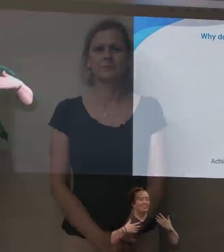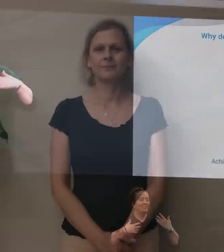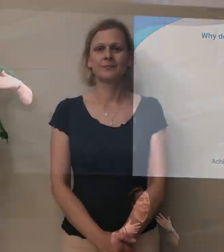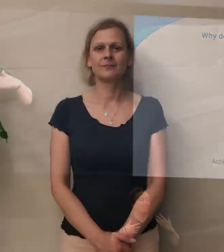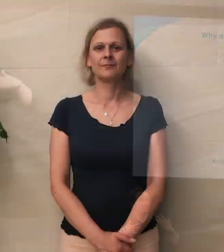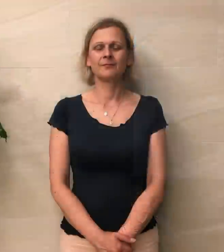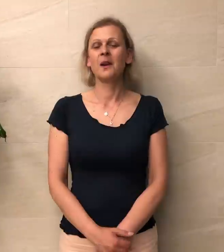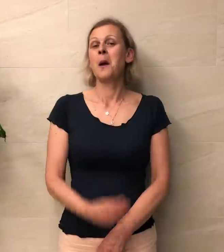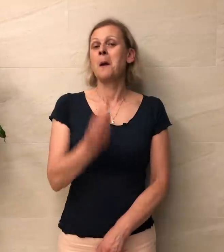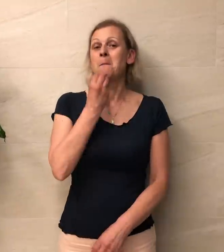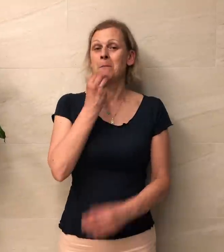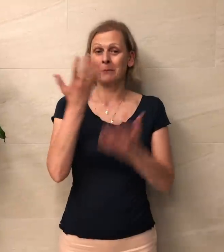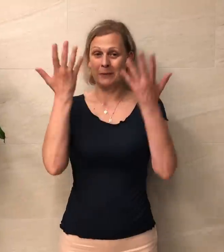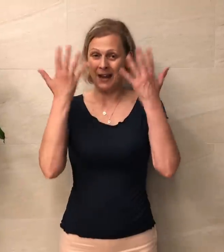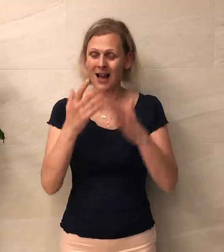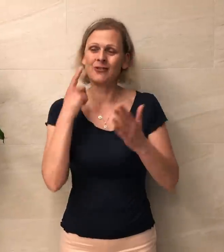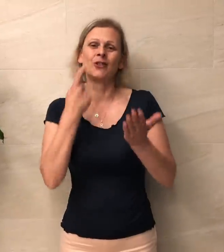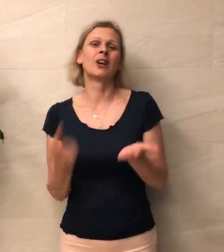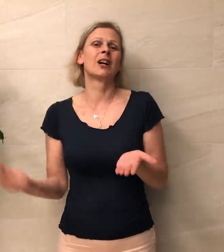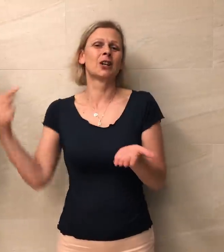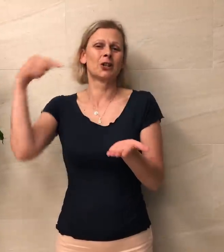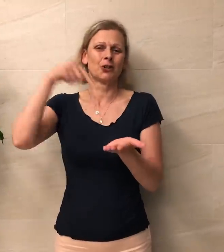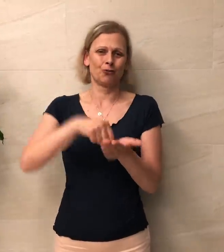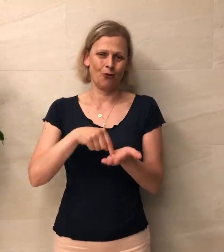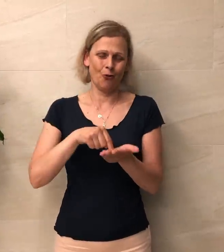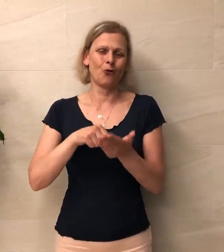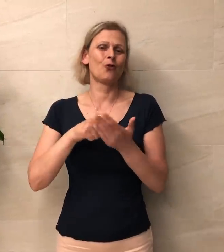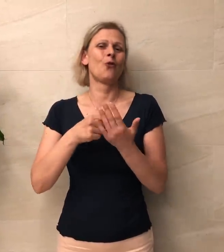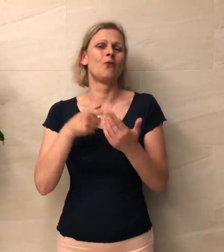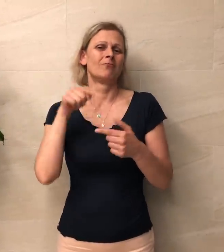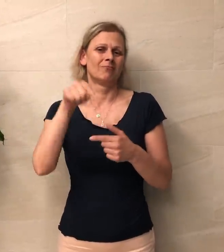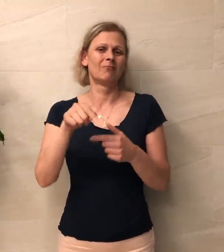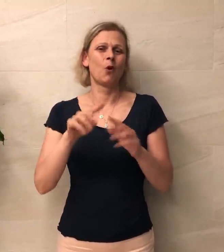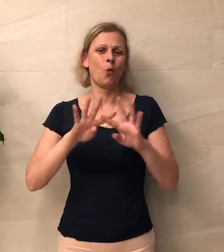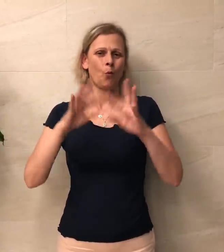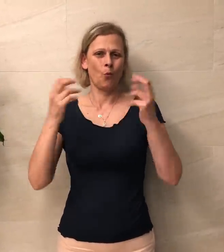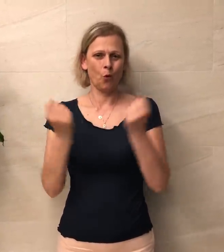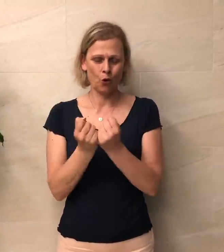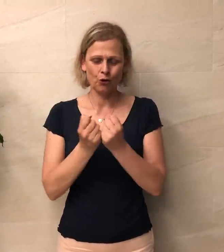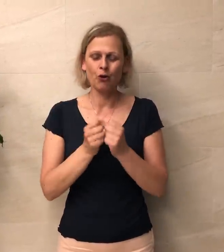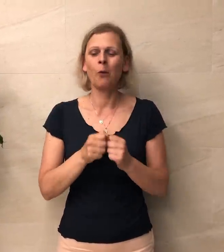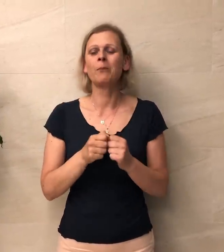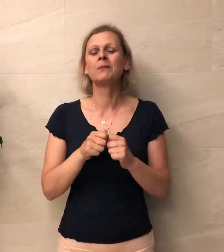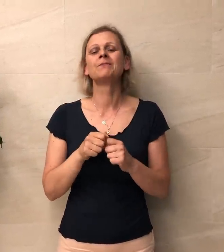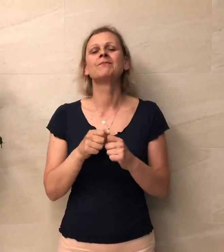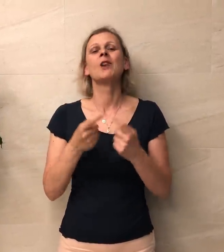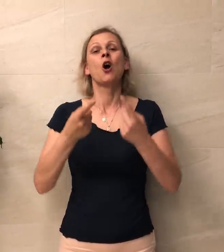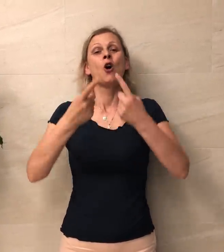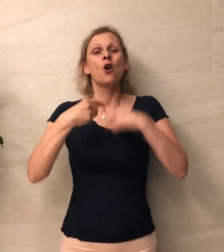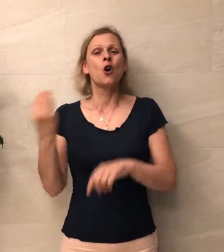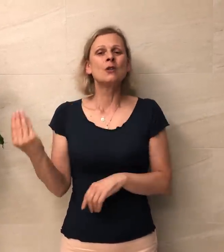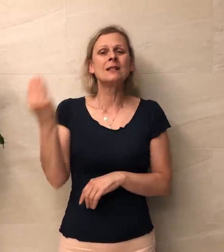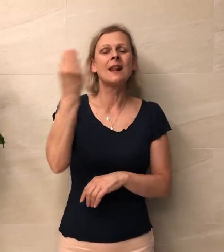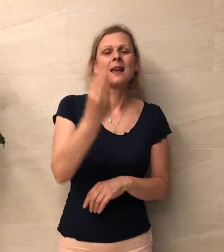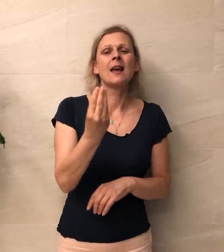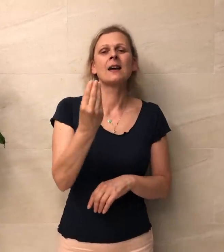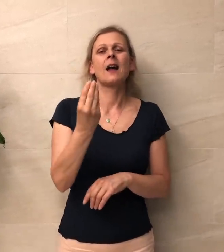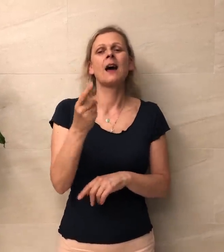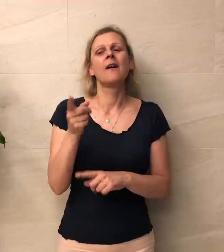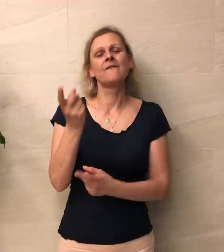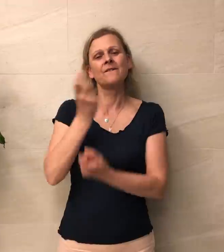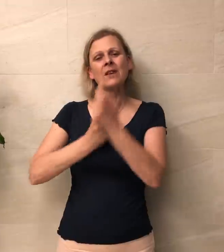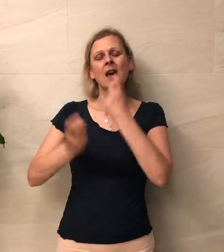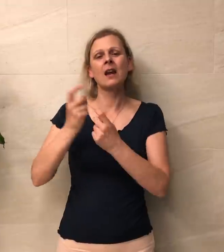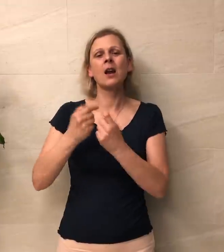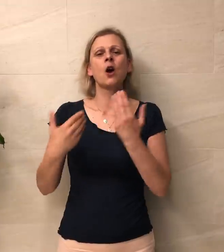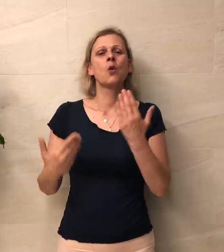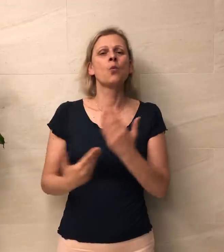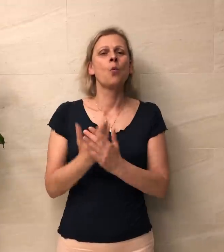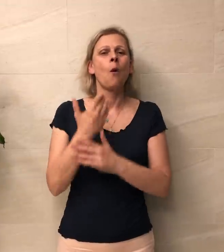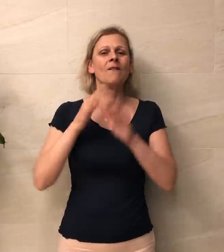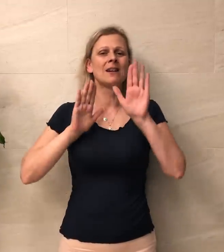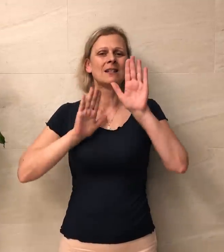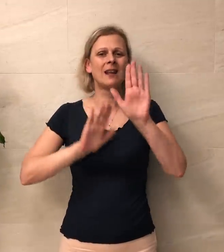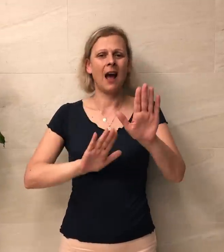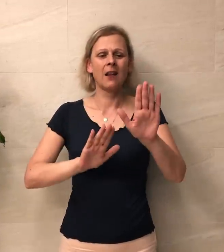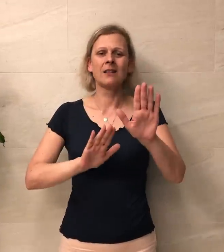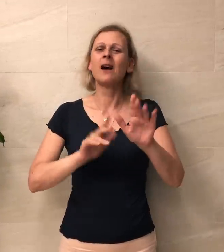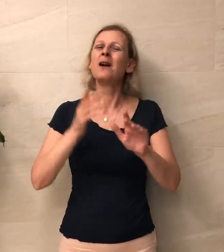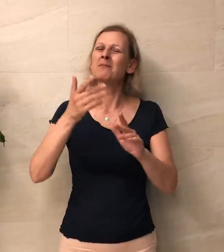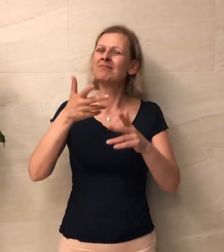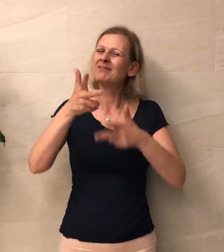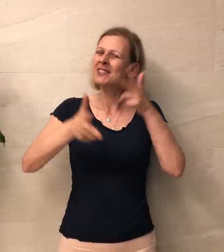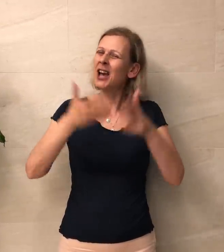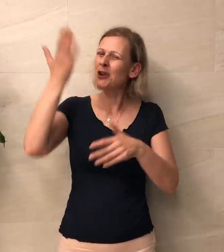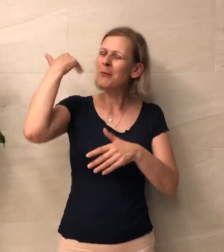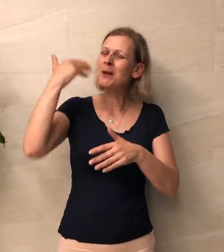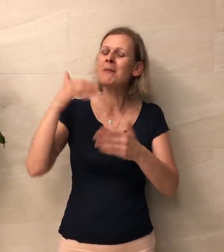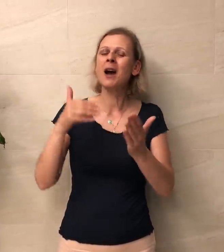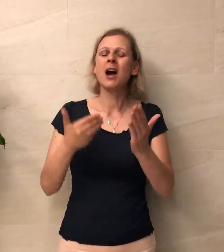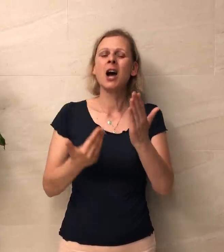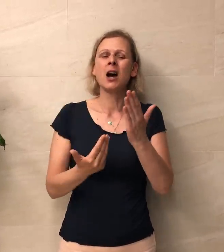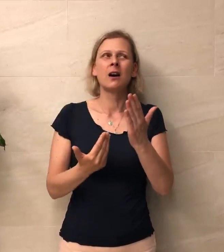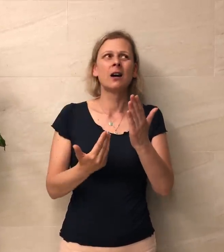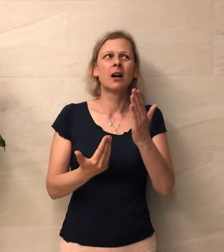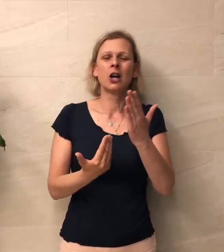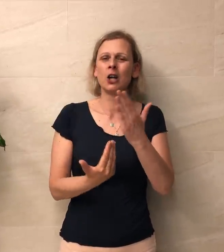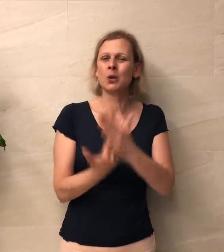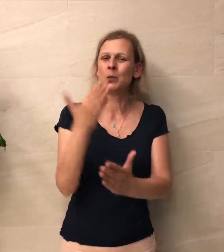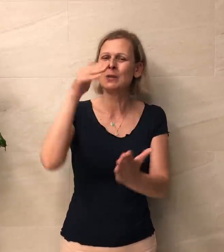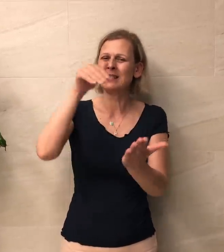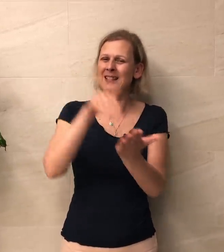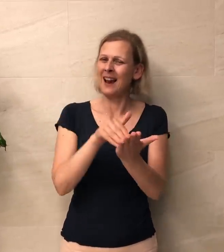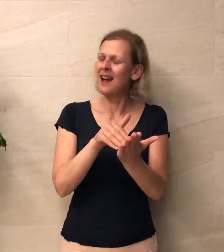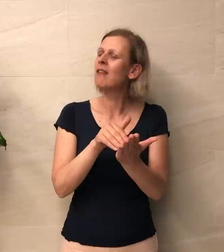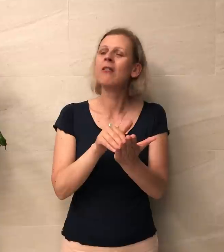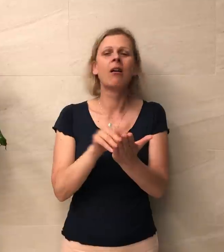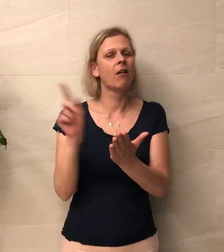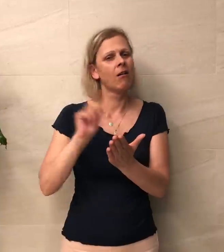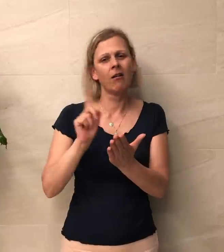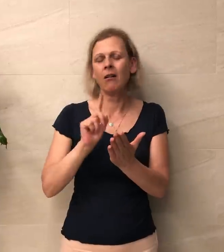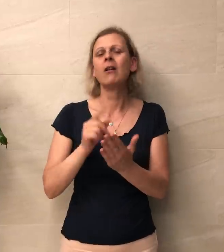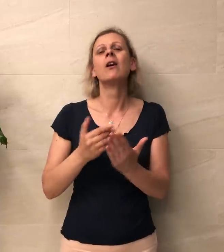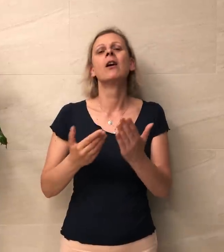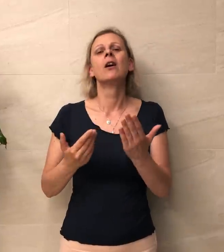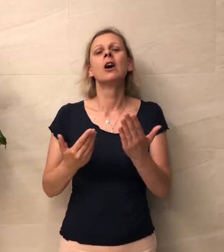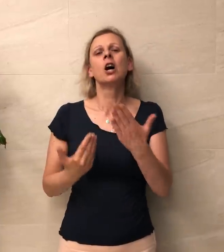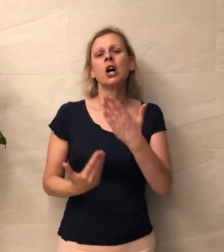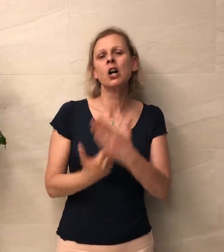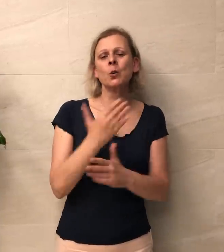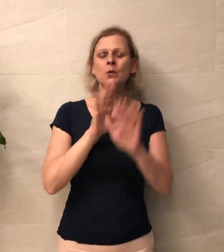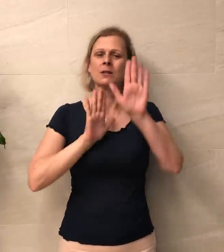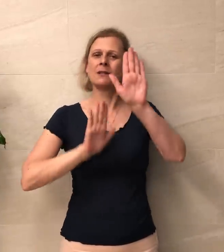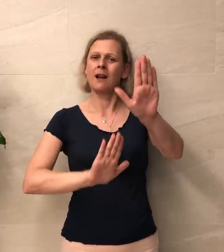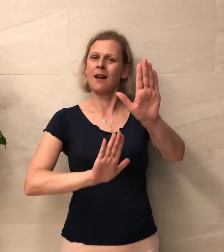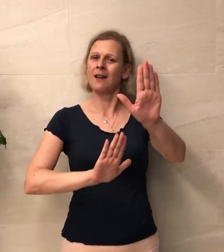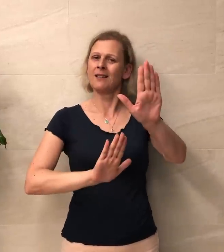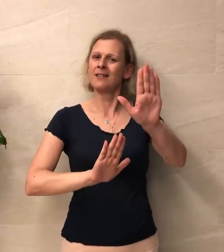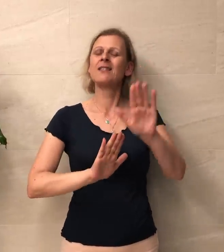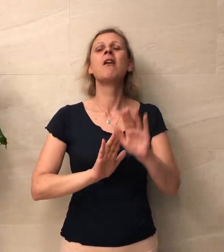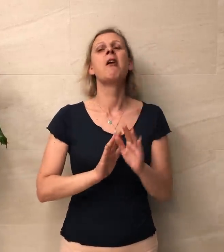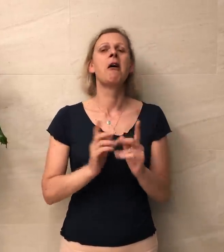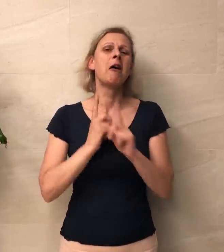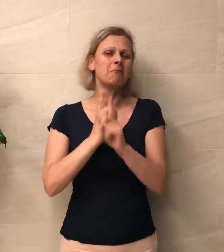Terminato il pranzo abbiamo fatto ritorno al Workshop. La Consigliera neozelandese – il segno-nome della Nuova Zelanda è cambiato, pertanto